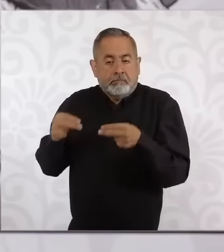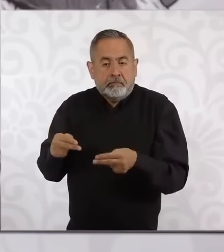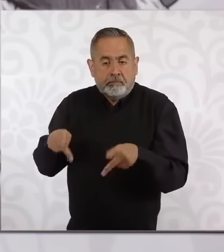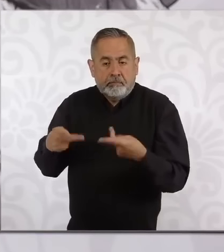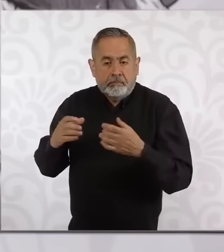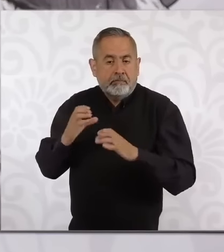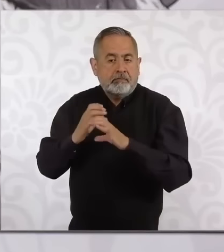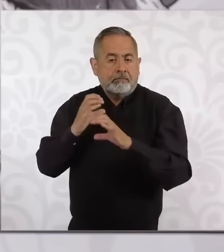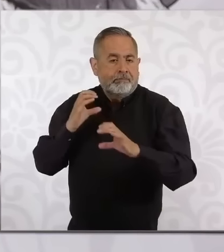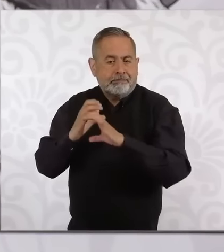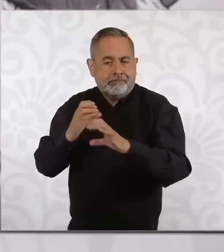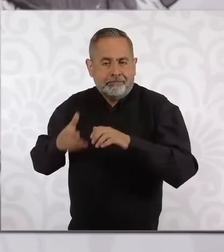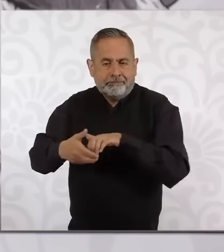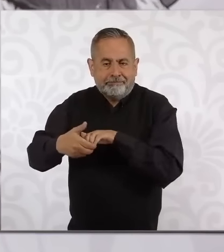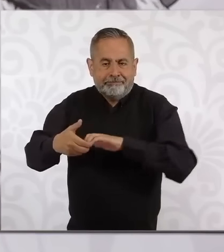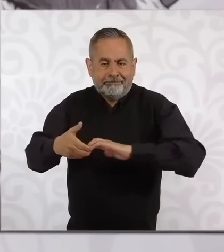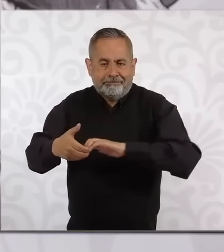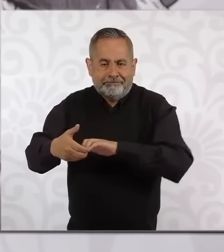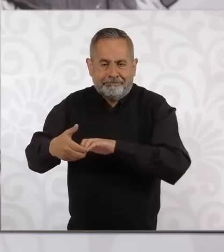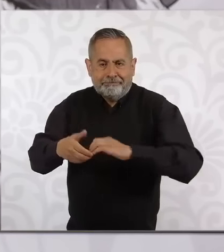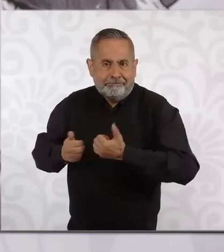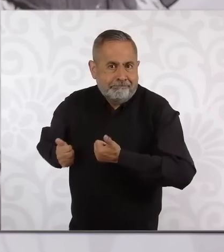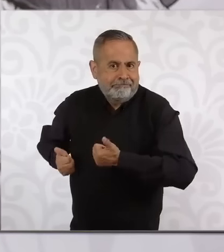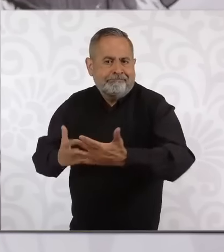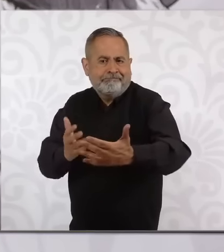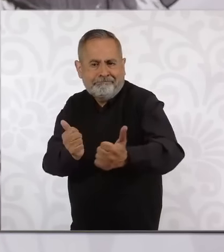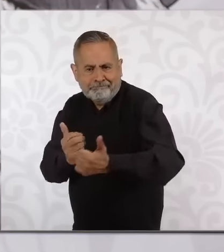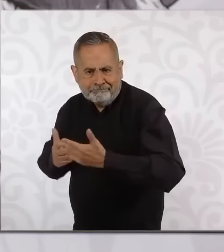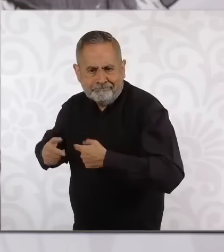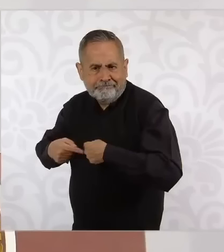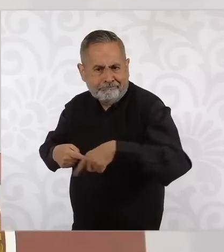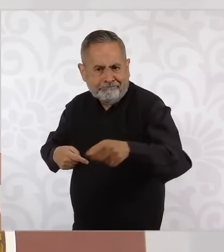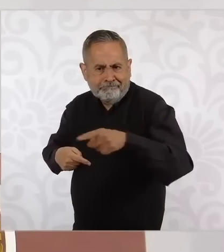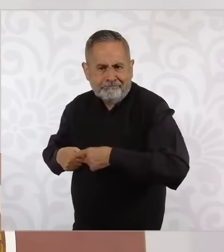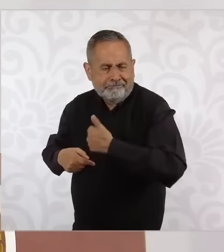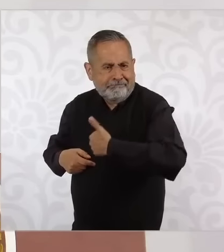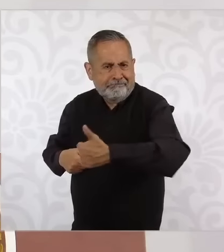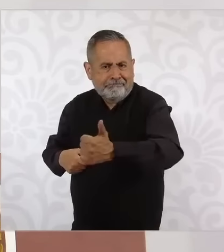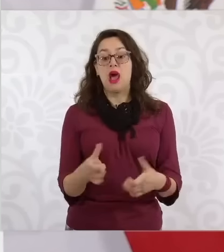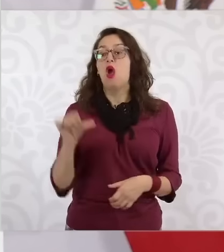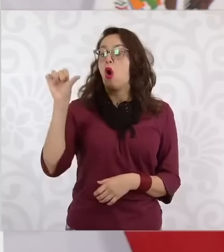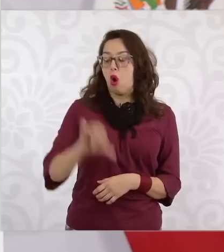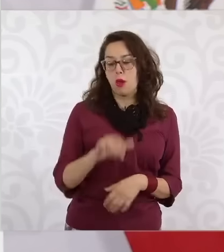matutina, nuestra presidenta Claudia Shainbaum junto con el director general de manobras,